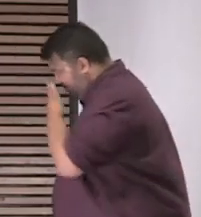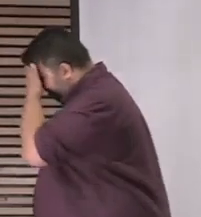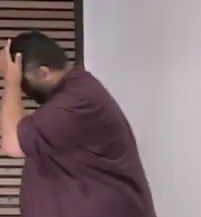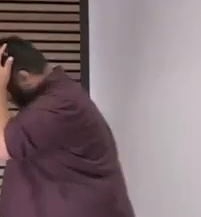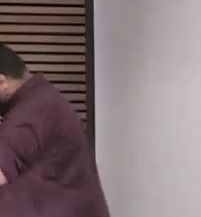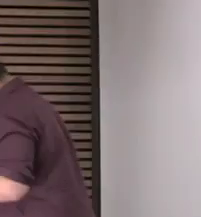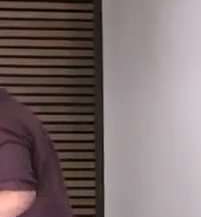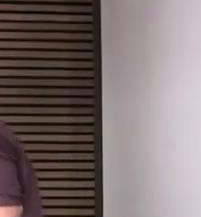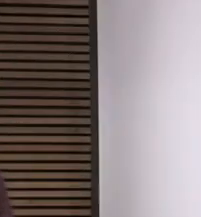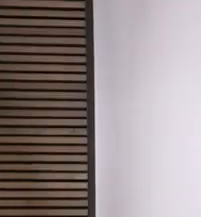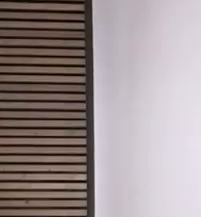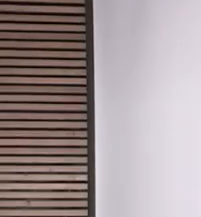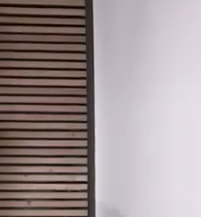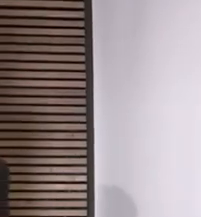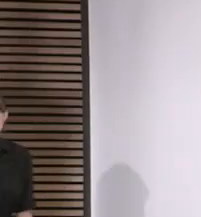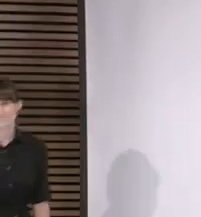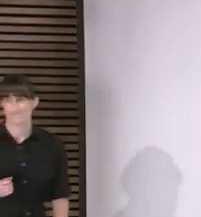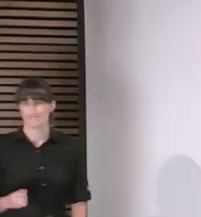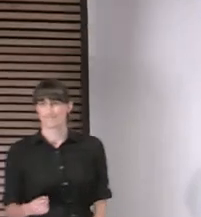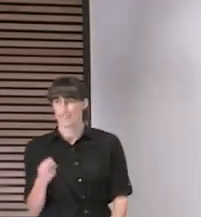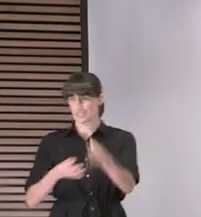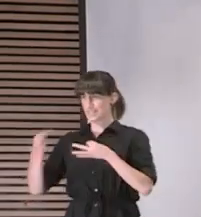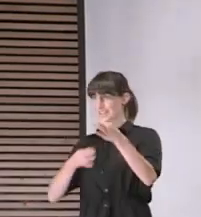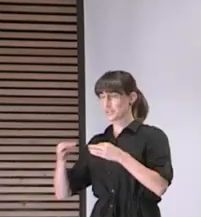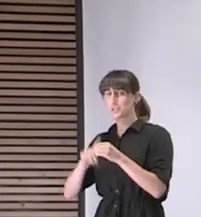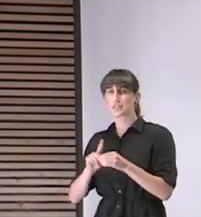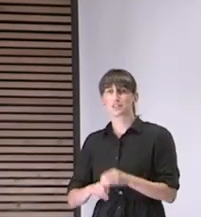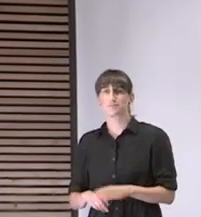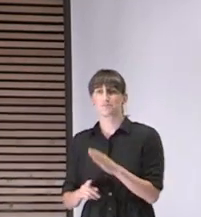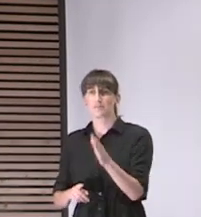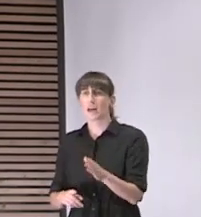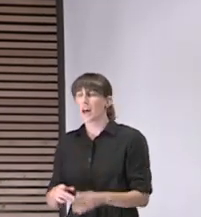verano terminó de la noche a la mañana. Esto es cuando